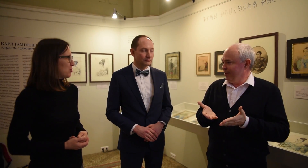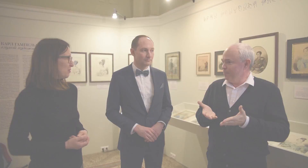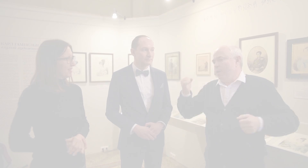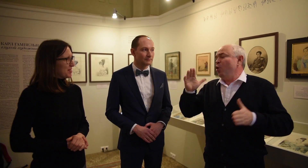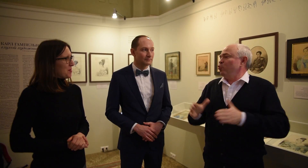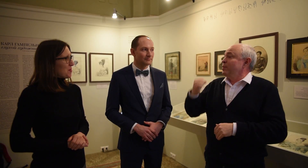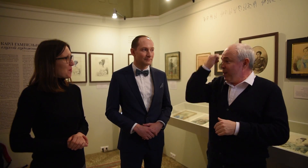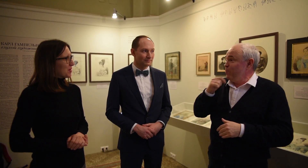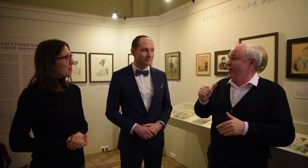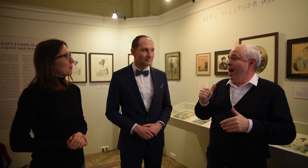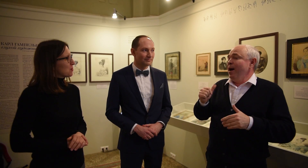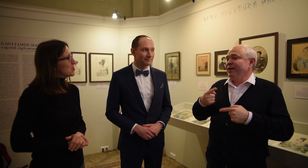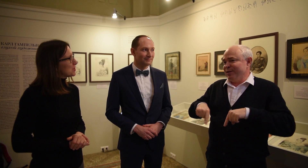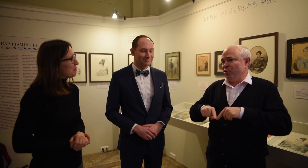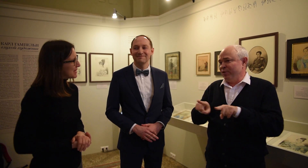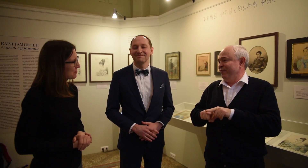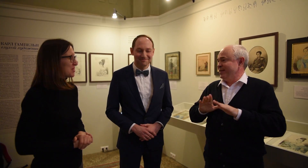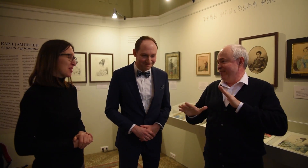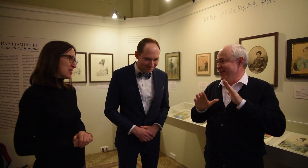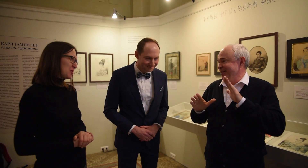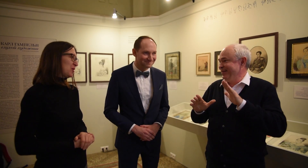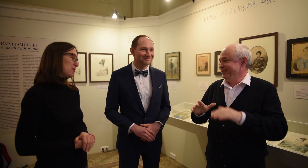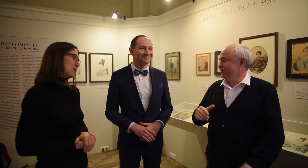Еще раз большое спасибо за организацию такой замечательной выставки!